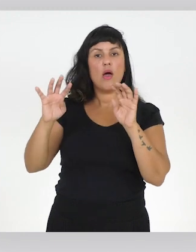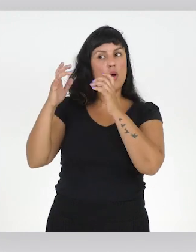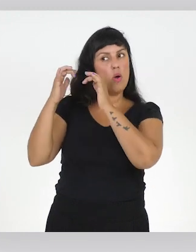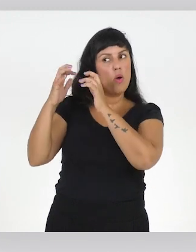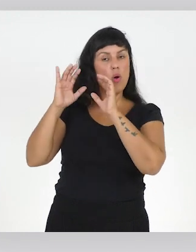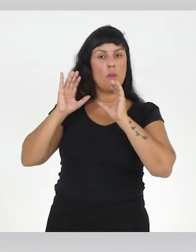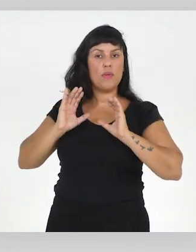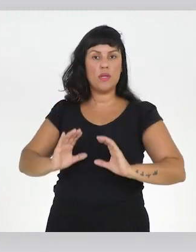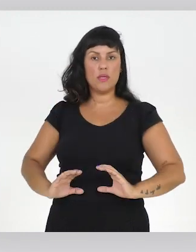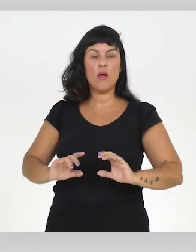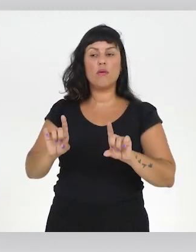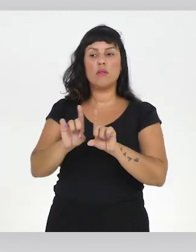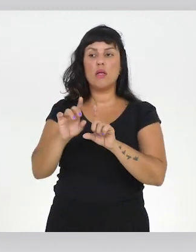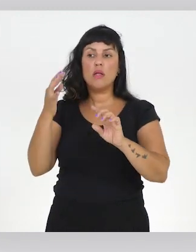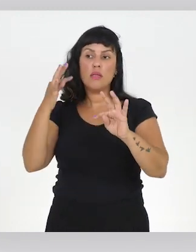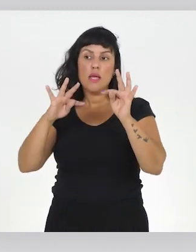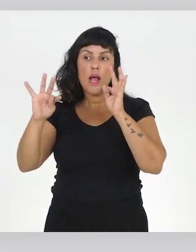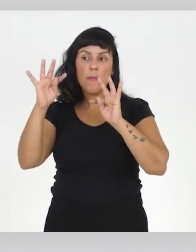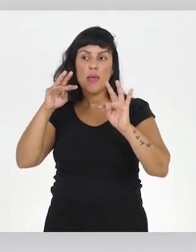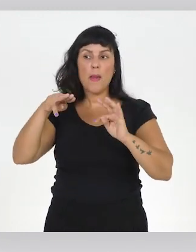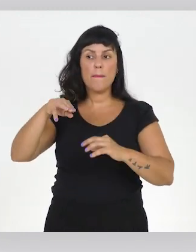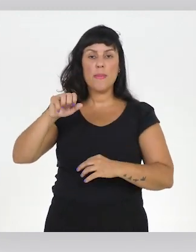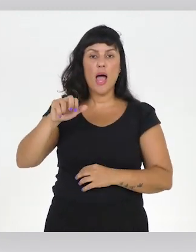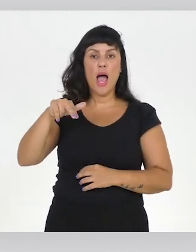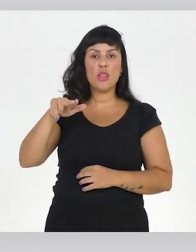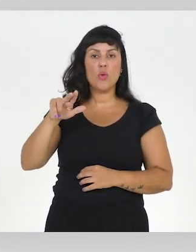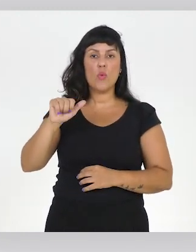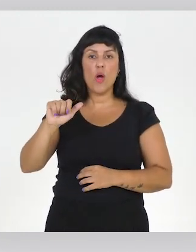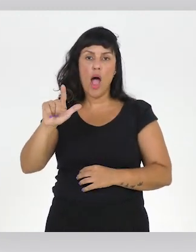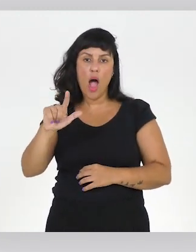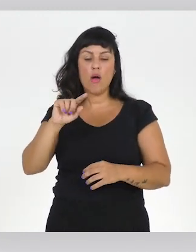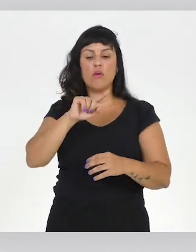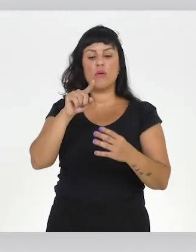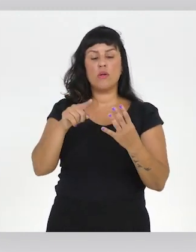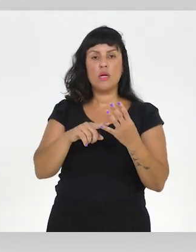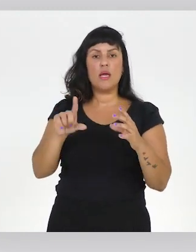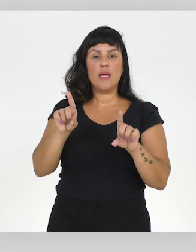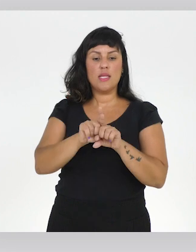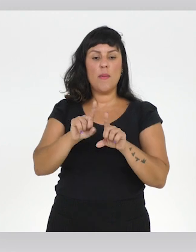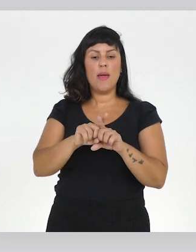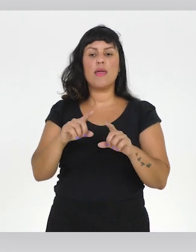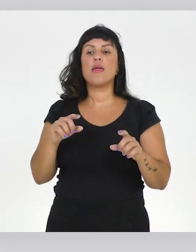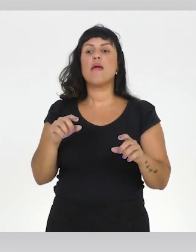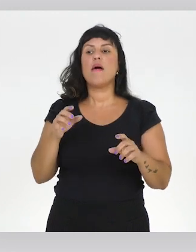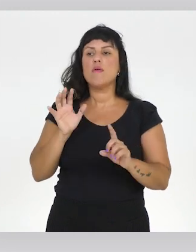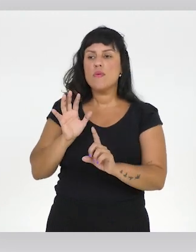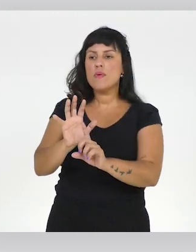elétrica transcutânea, o TENS. Na dor de origem neuropática, usamos